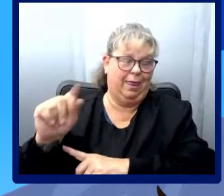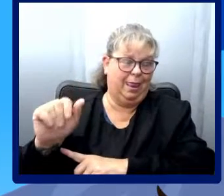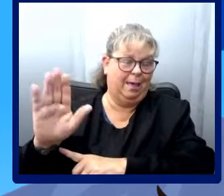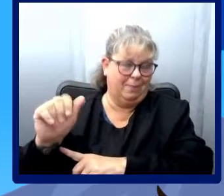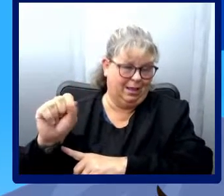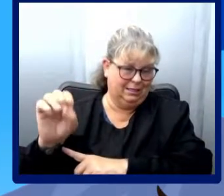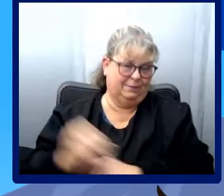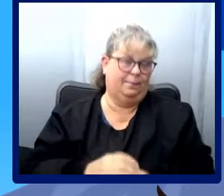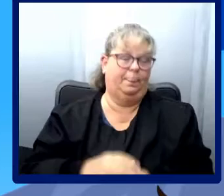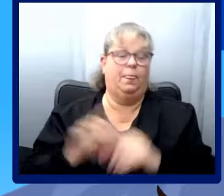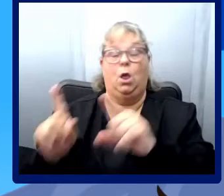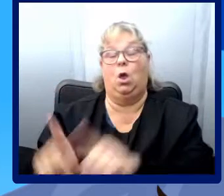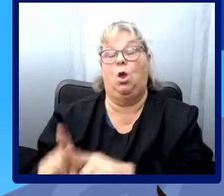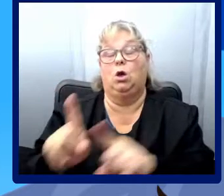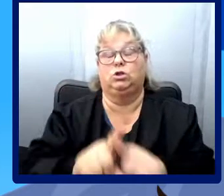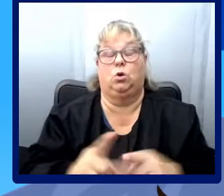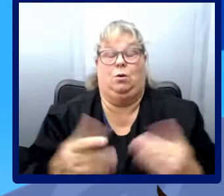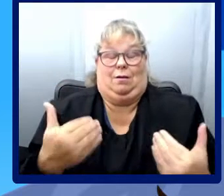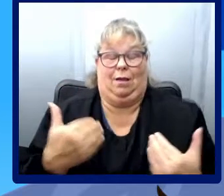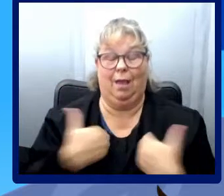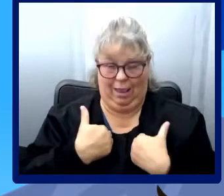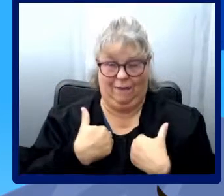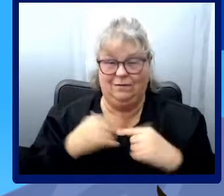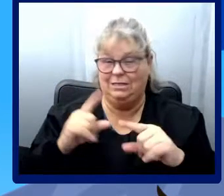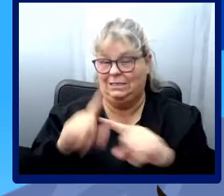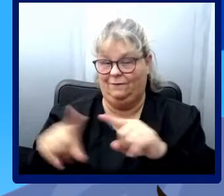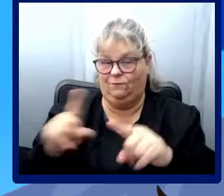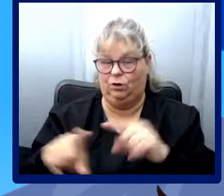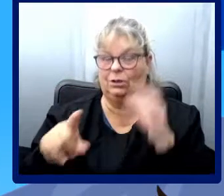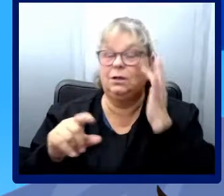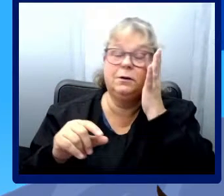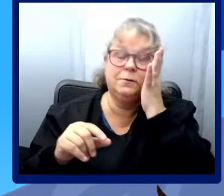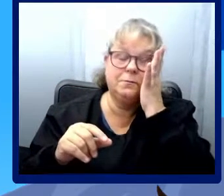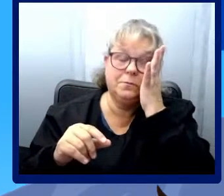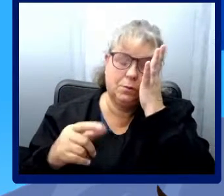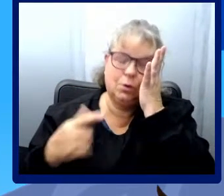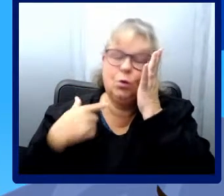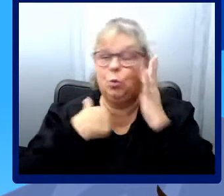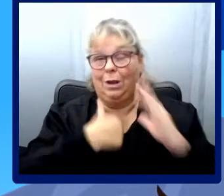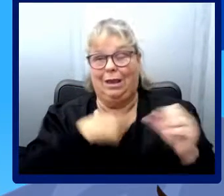Los flujos también soportan componentes Lightning Web. Ahora también podemos invocar componentes Lightning Web